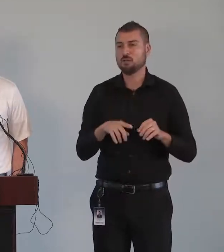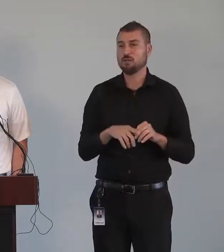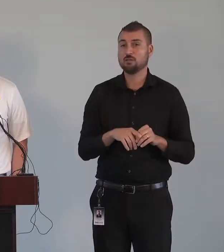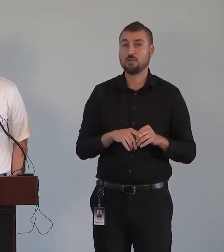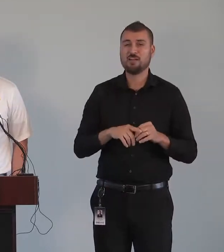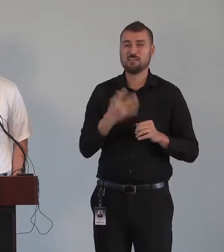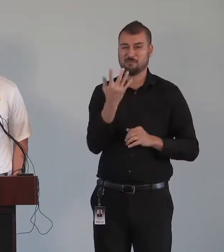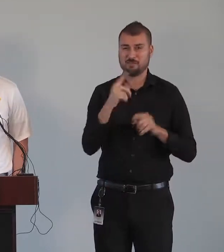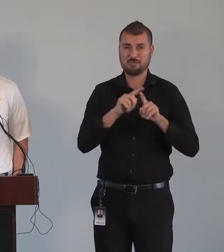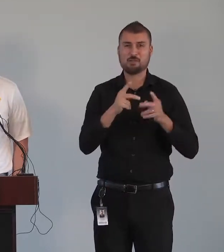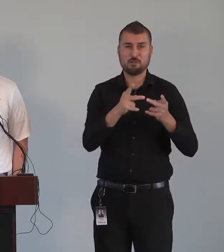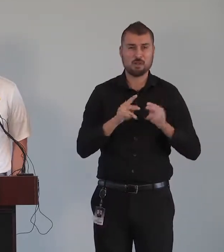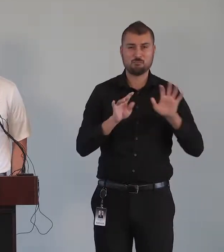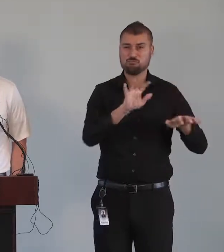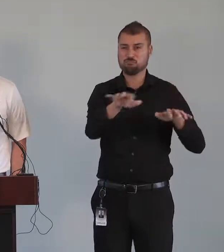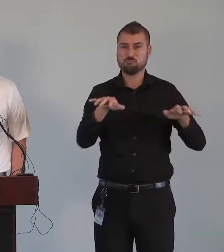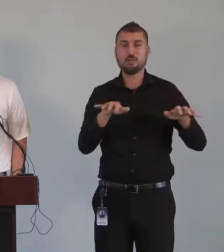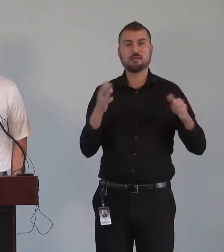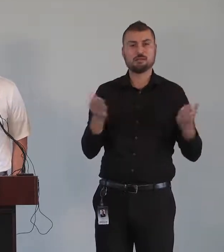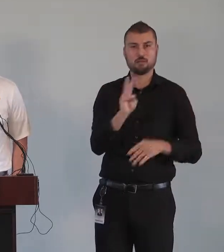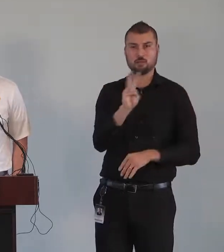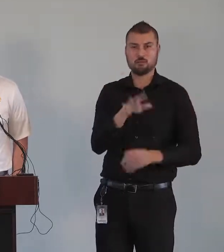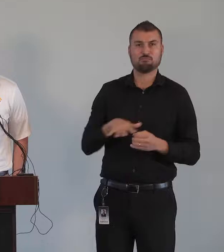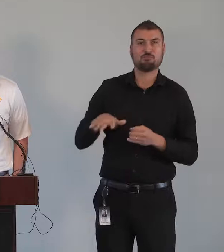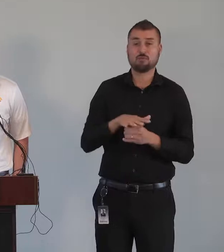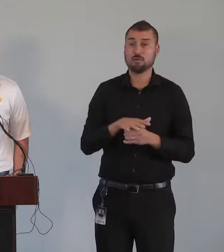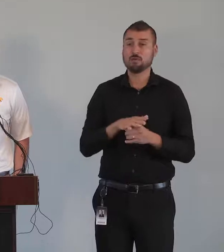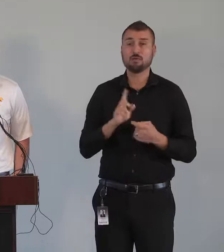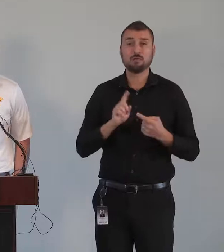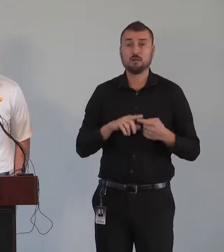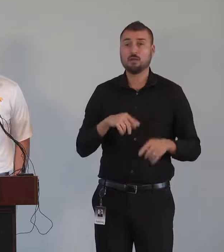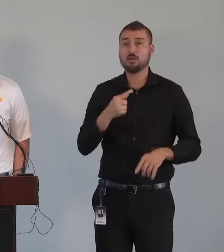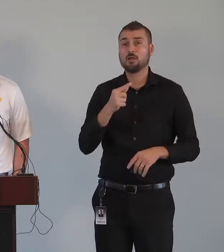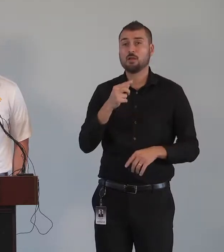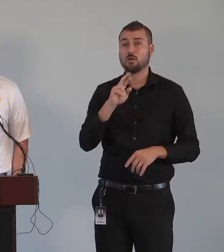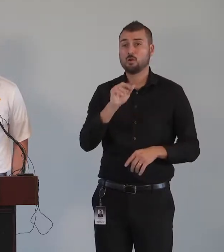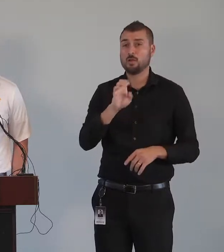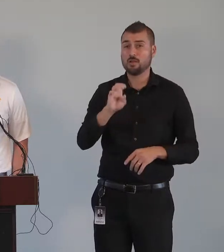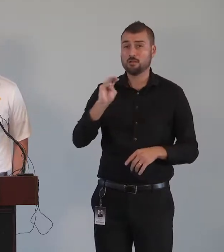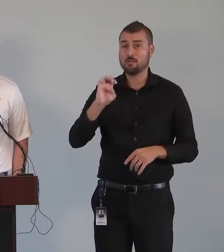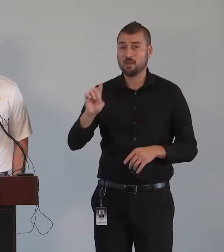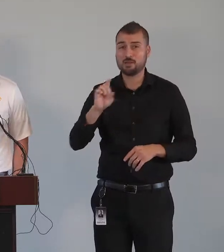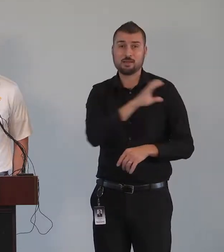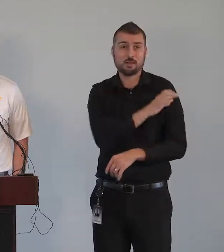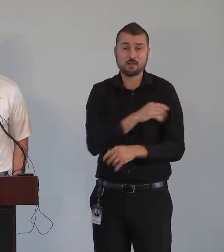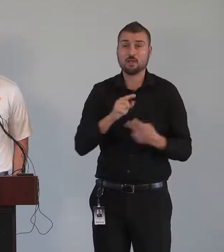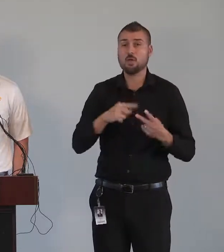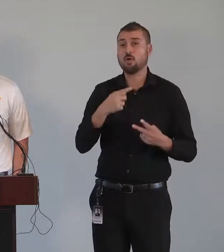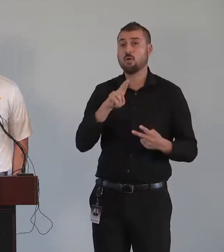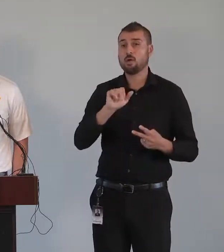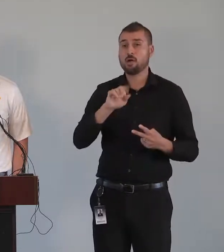cinco lugares diferentes de Wichita, incluida la clínica Grace Med, la Clínica Guadalupe en South St